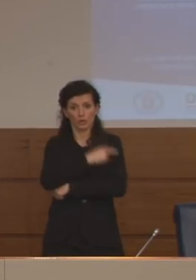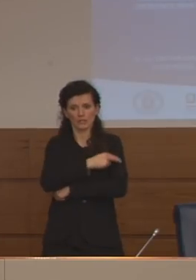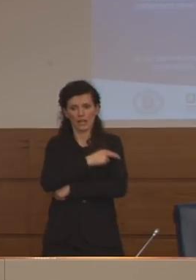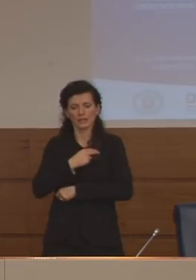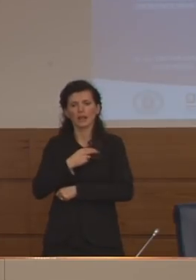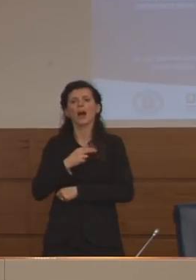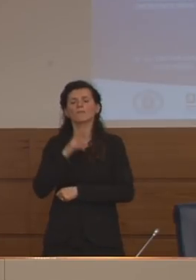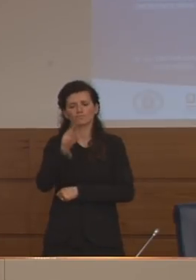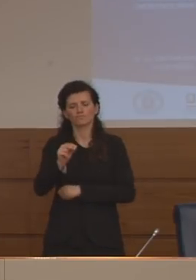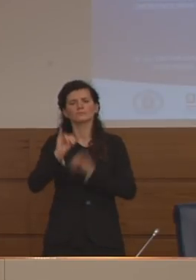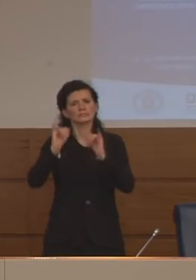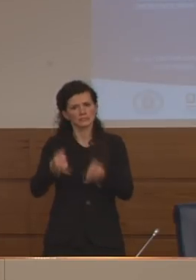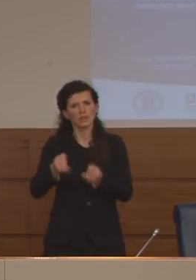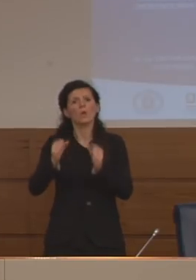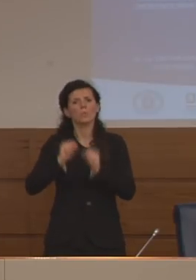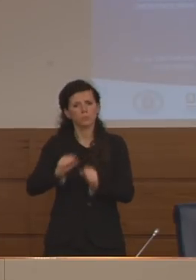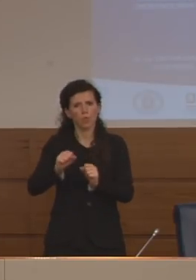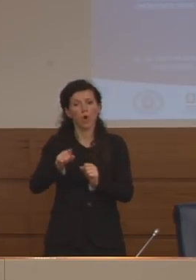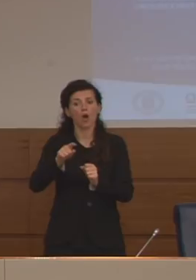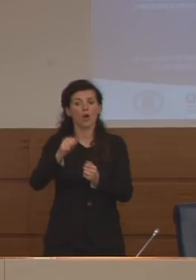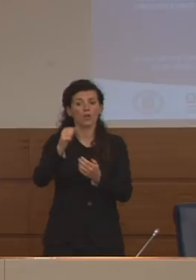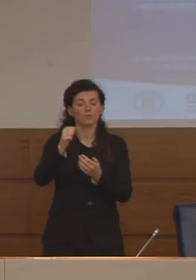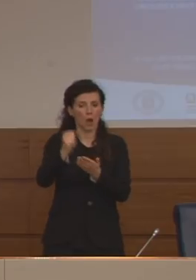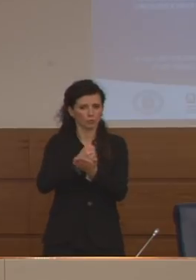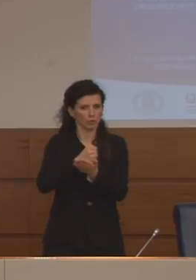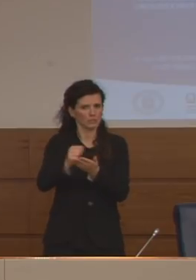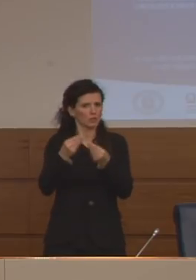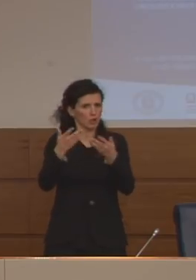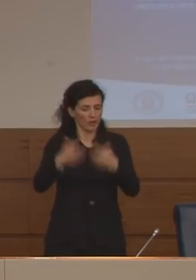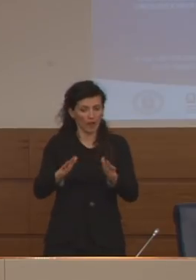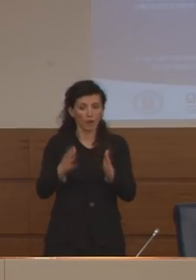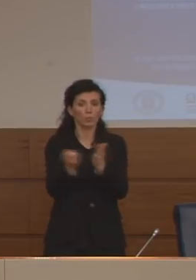la commercializzazione. Questo è un po l'iter. Però parliamo di